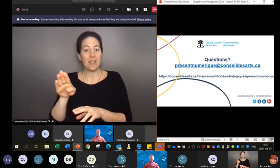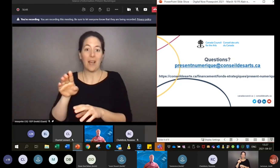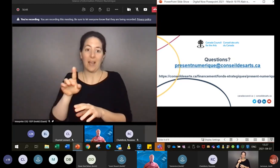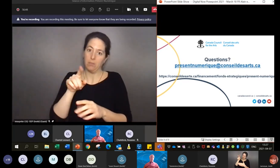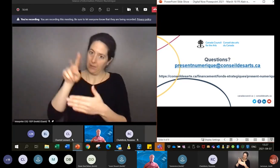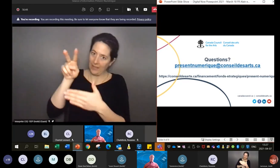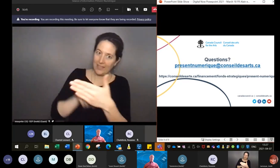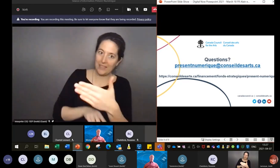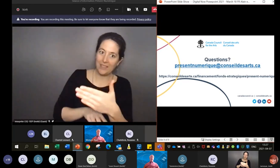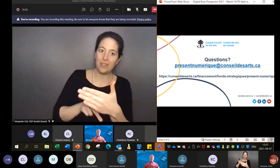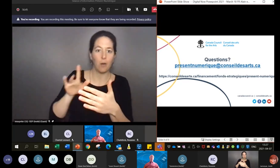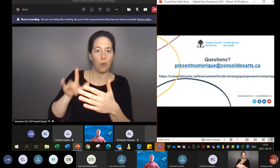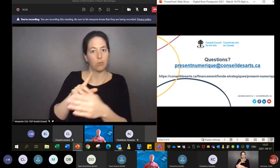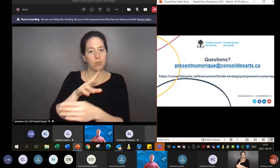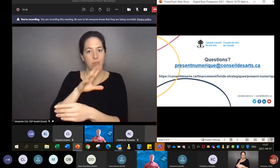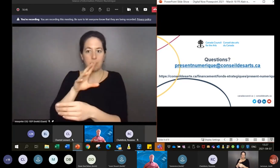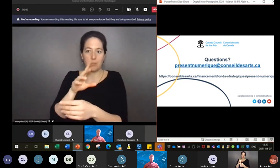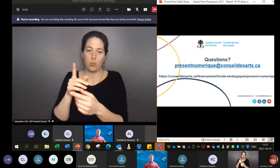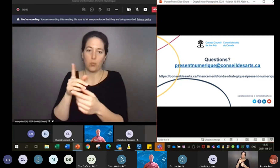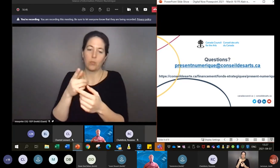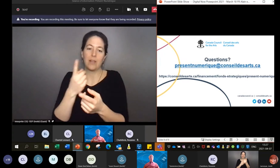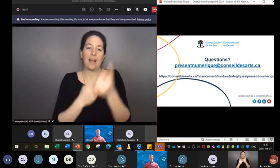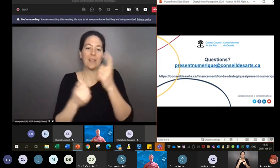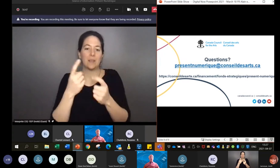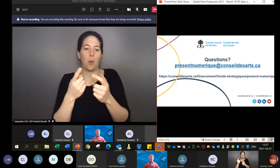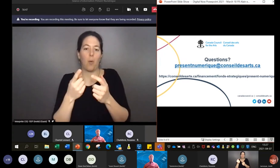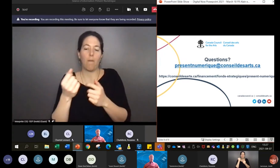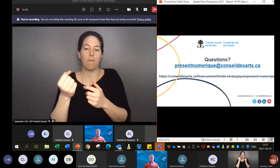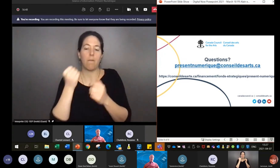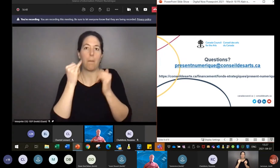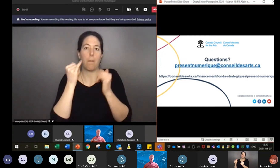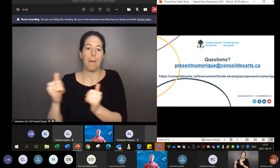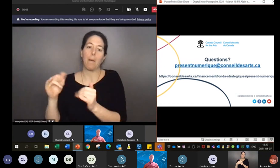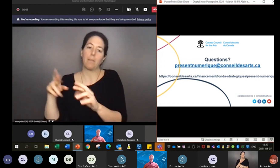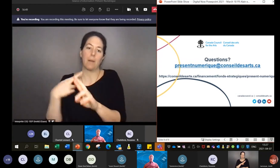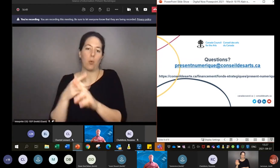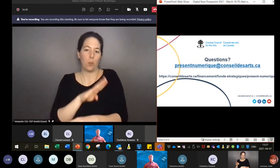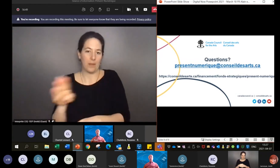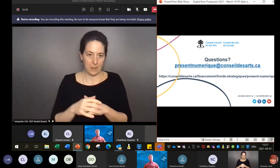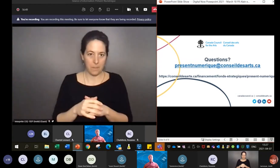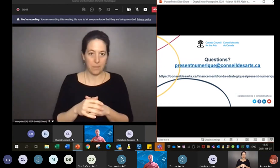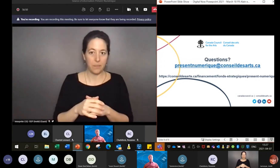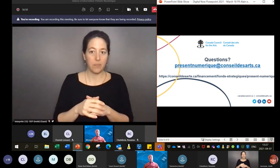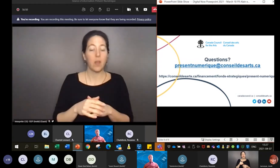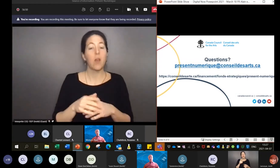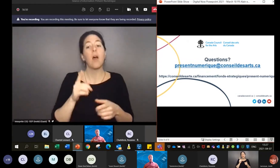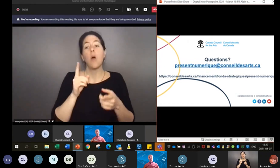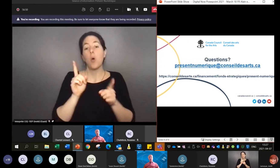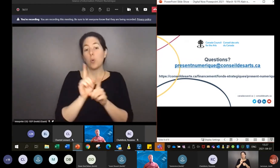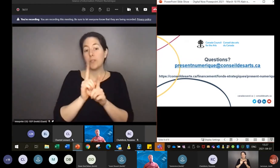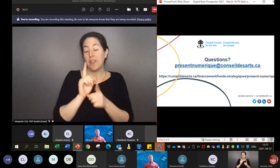De plus, à cause du volume, nous avons parfois besoin de jusqu’à trois jours pour